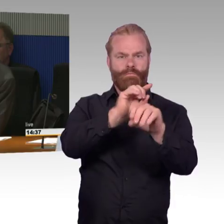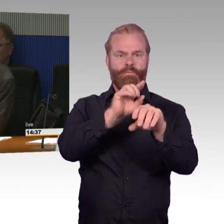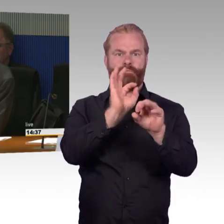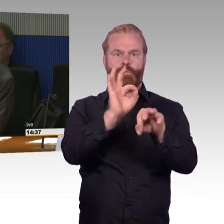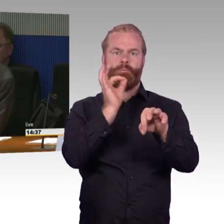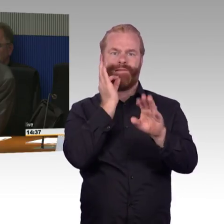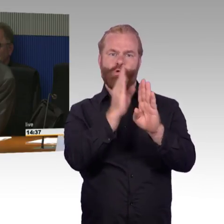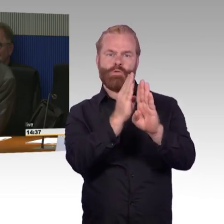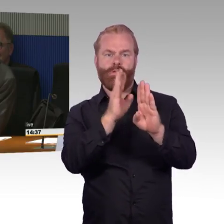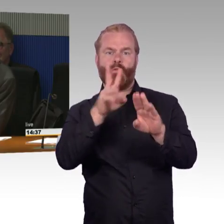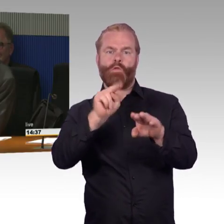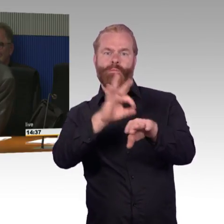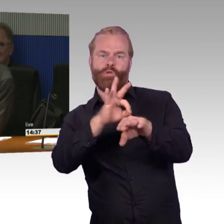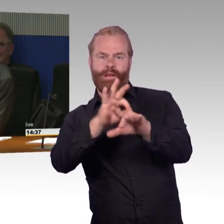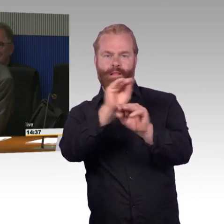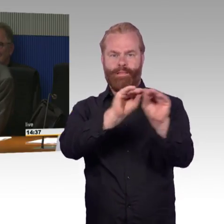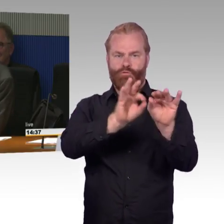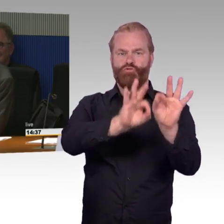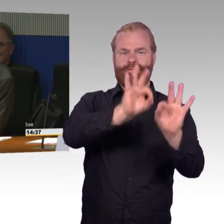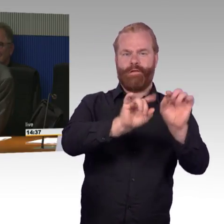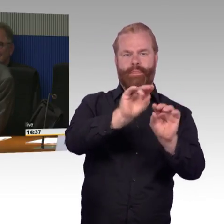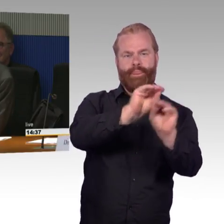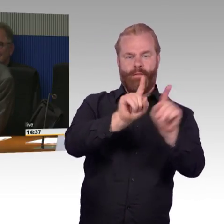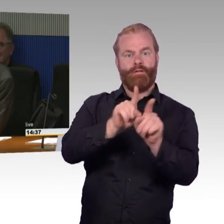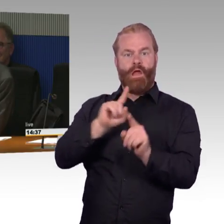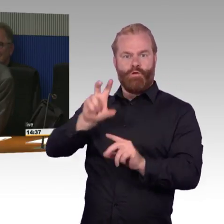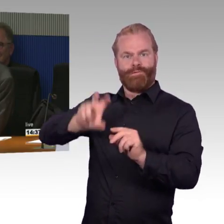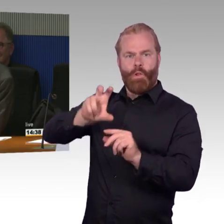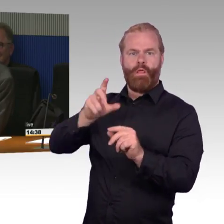Wenn ja, wie sehen diese Erfahrungen aus, wie man da reinkommt oder rauskommt,